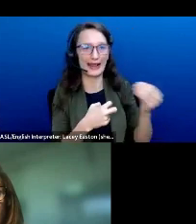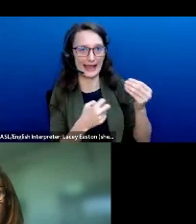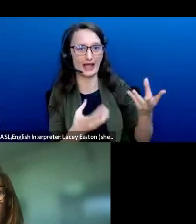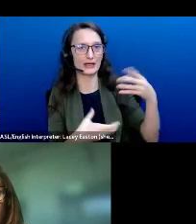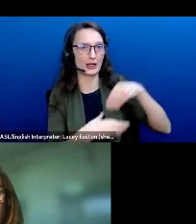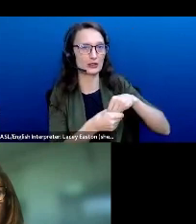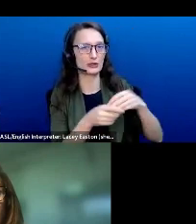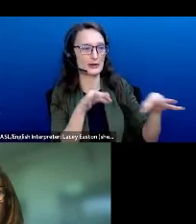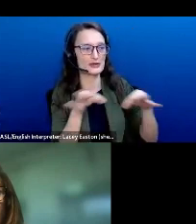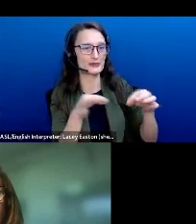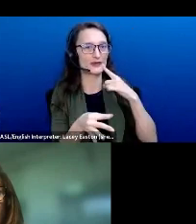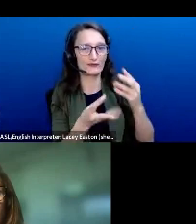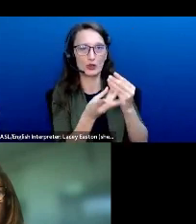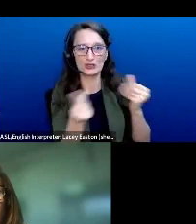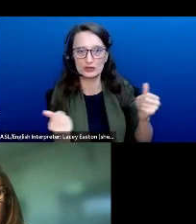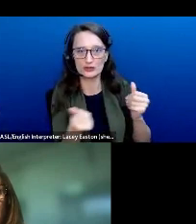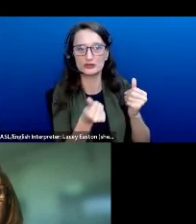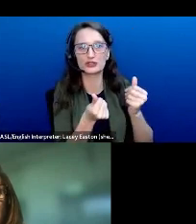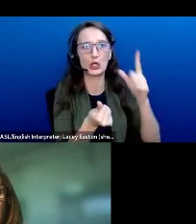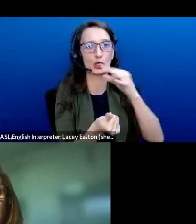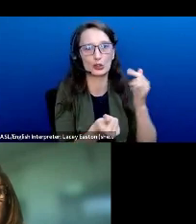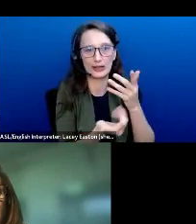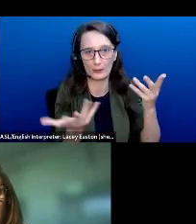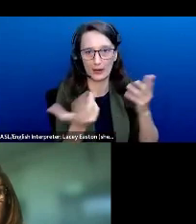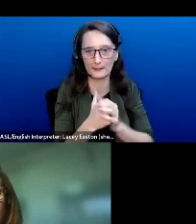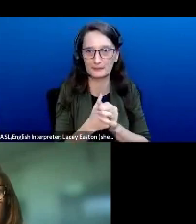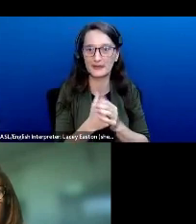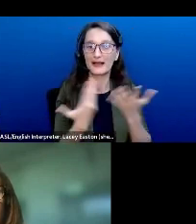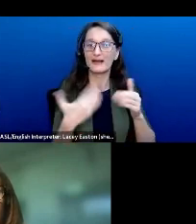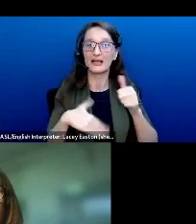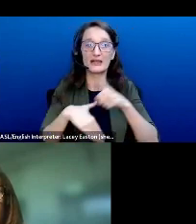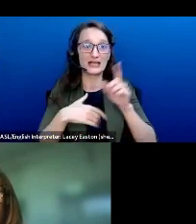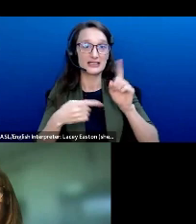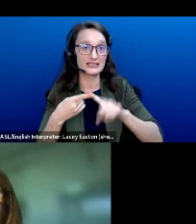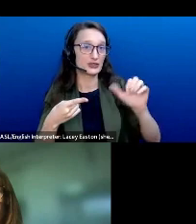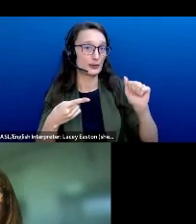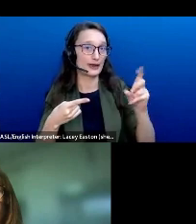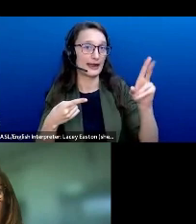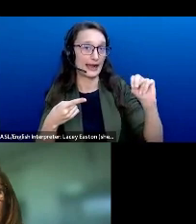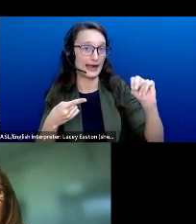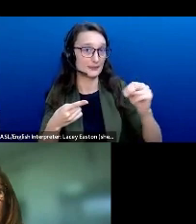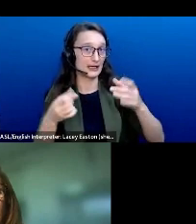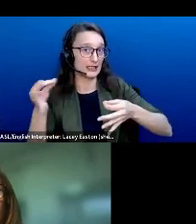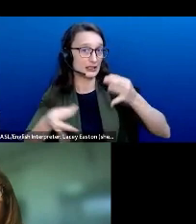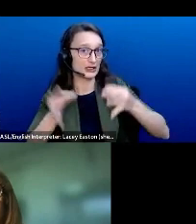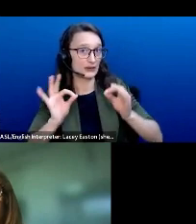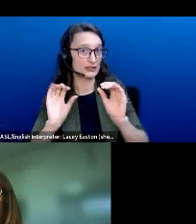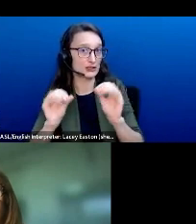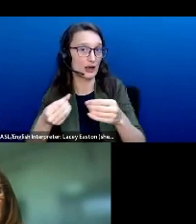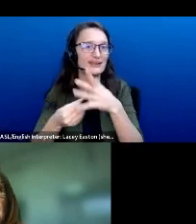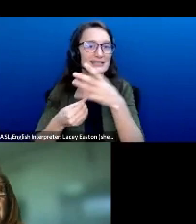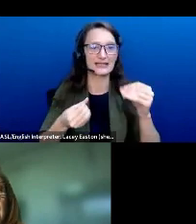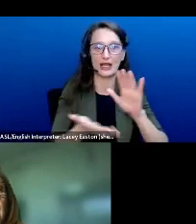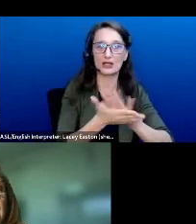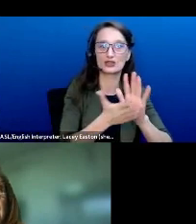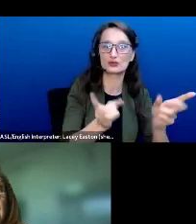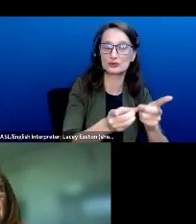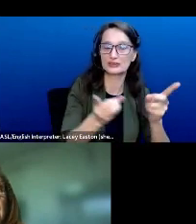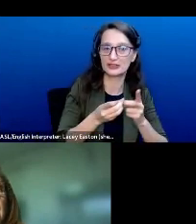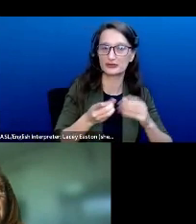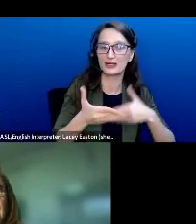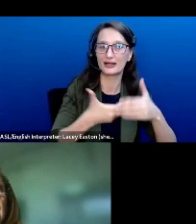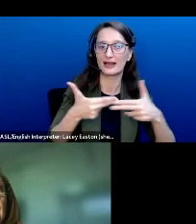envía a la oficina de audiencias administrativas y al distrito escolar siguiente diapositiva por favor oh